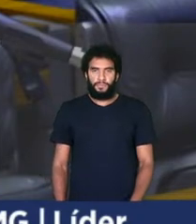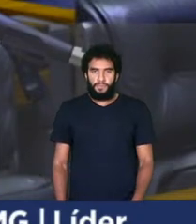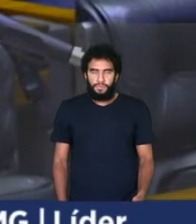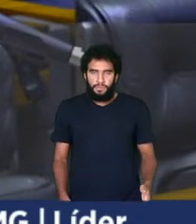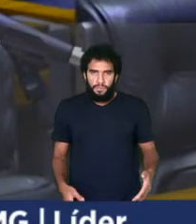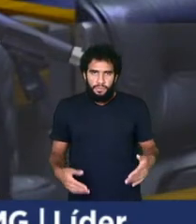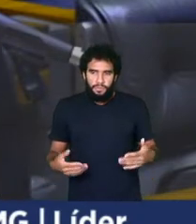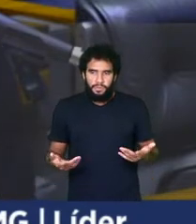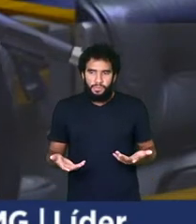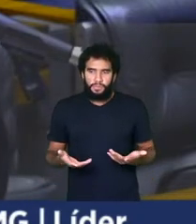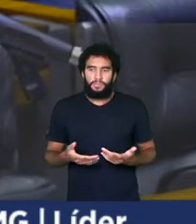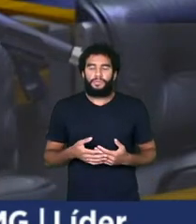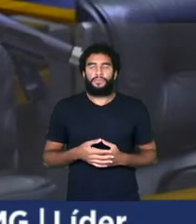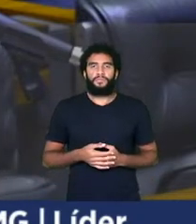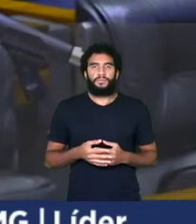TENHA UM TURISMO DIVERSIFICADO. ENTÃO ISSO